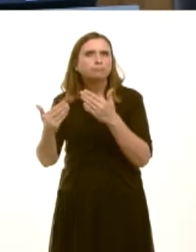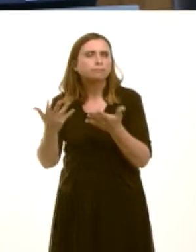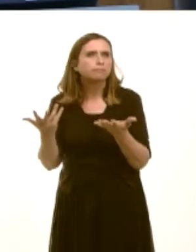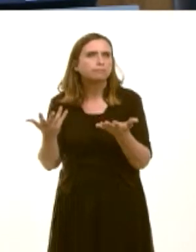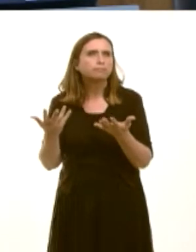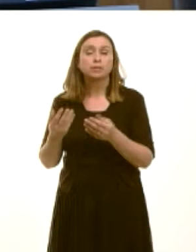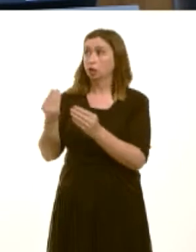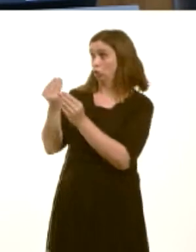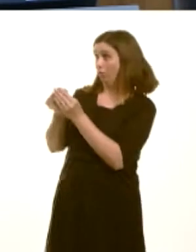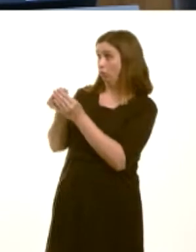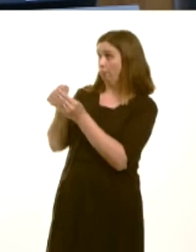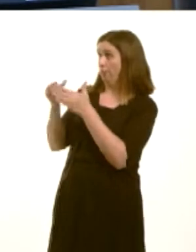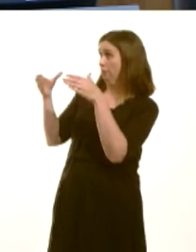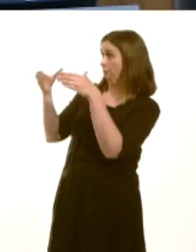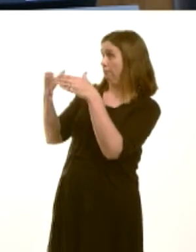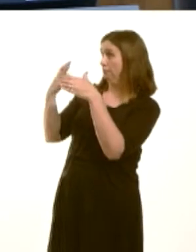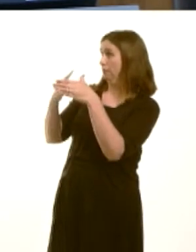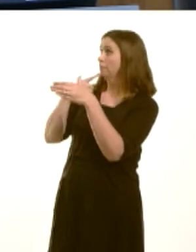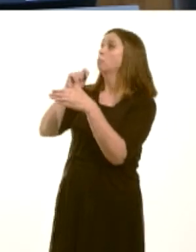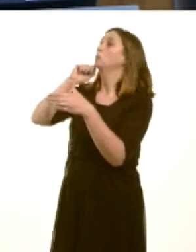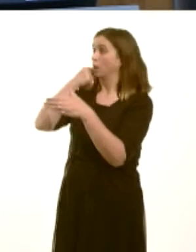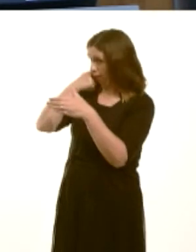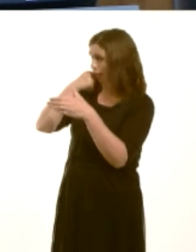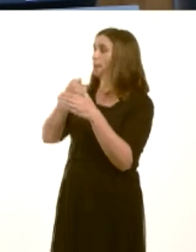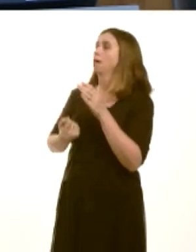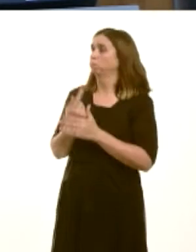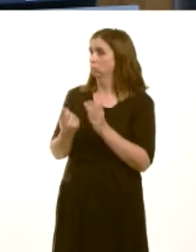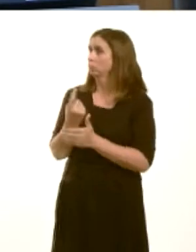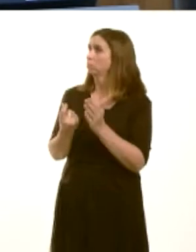e a bydd yna gyfarfod rhwng swyddogion Llywodraeth Cymru aír Trysorlys yn Llundain yr wythnos